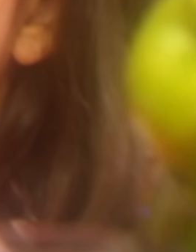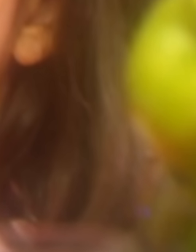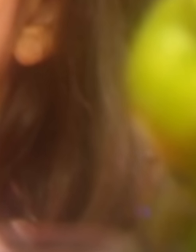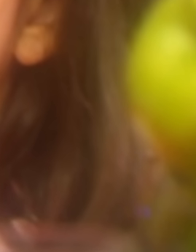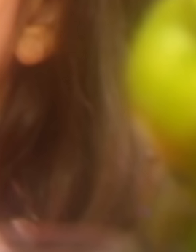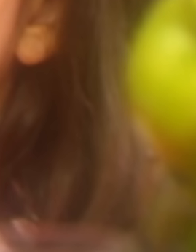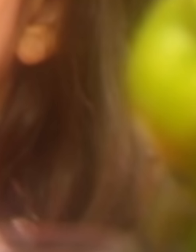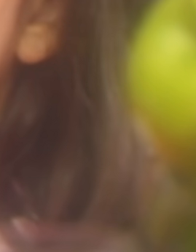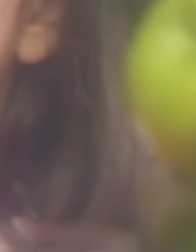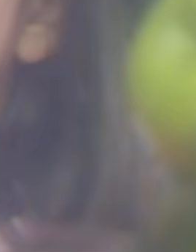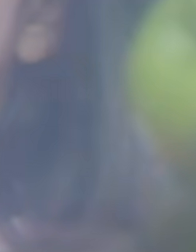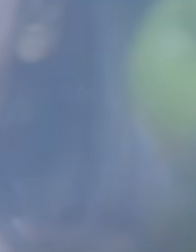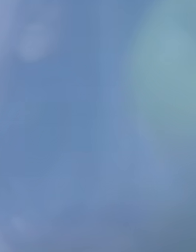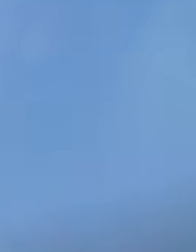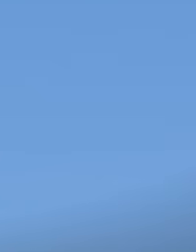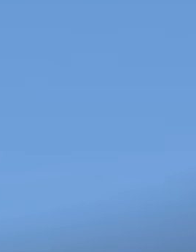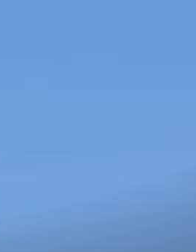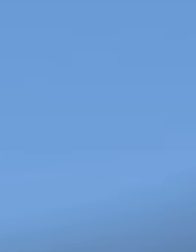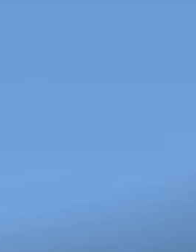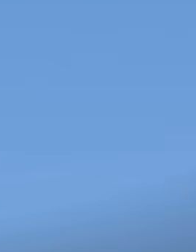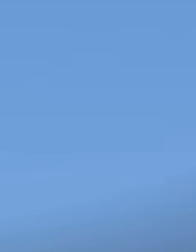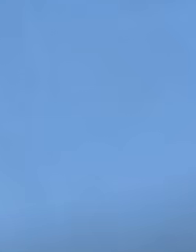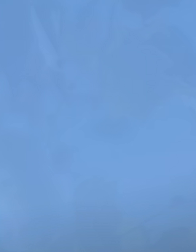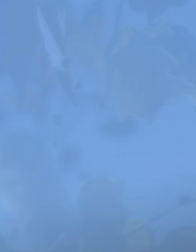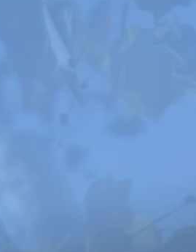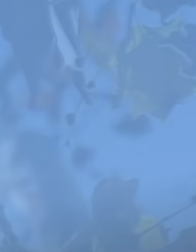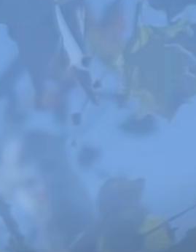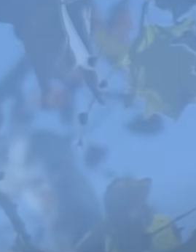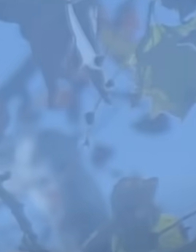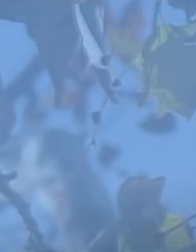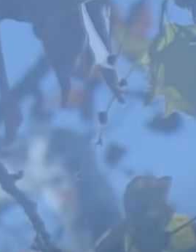E aí oi oi